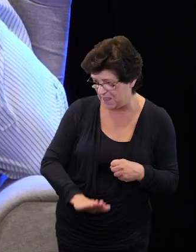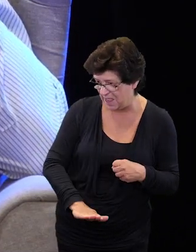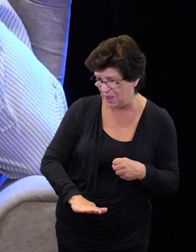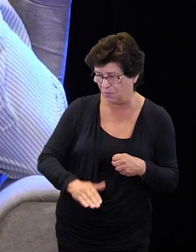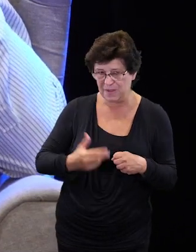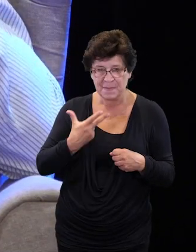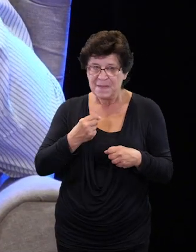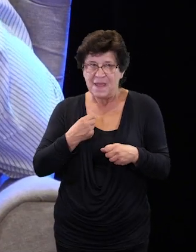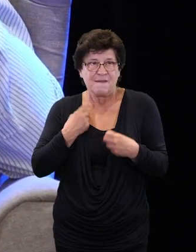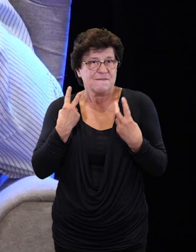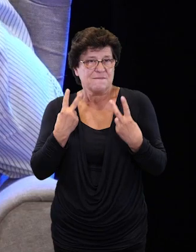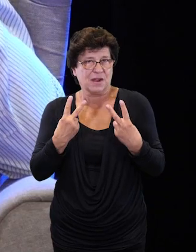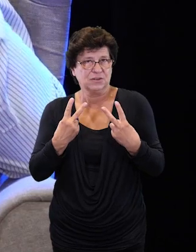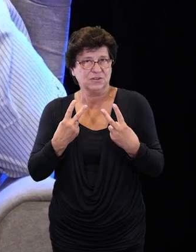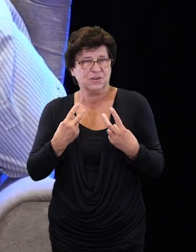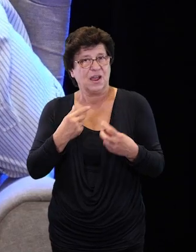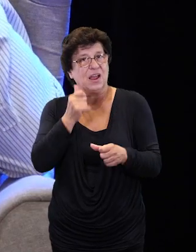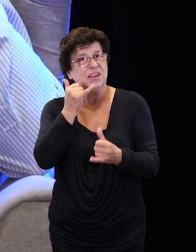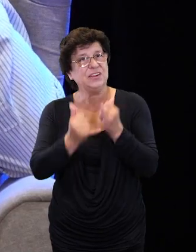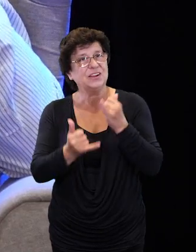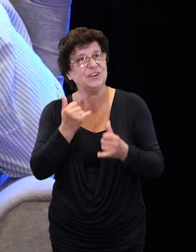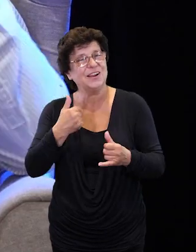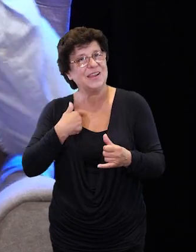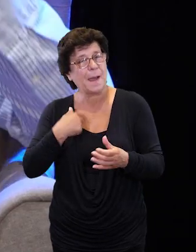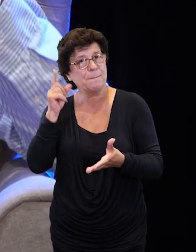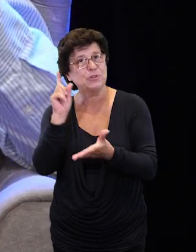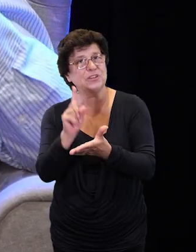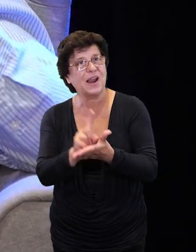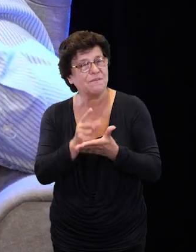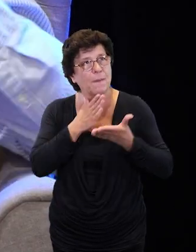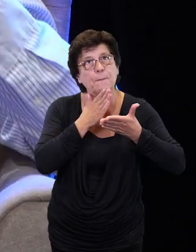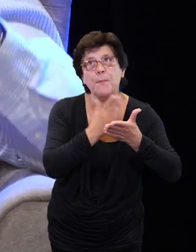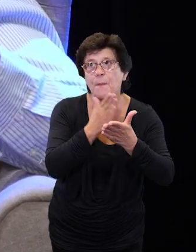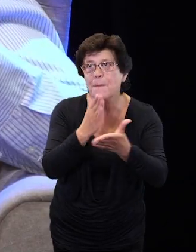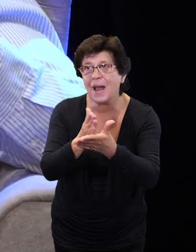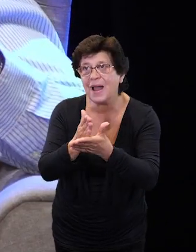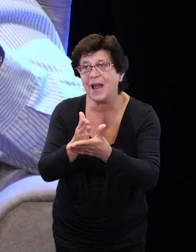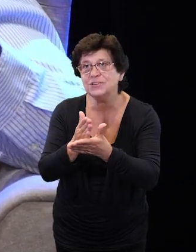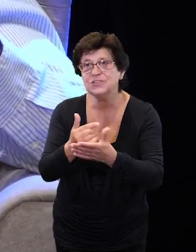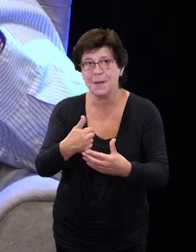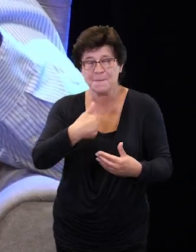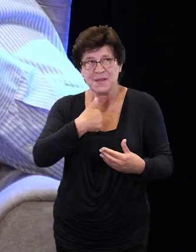jeśli potrafię ludziom pomagać, to wszyscy będą mnie lubić, szanować i będę naprawdę ważny dla nich.